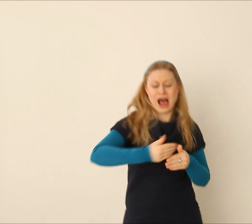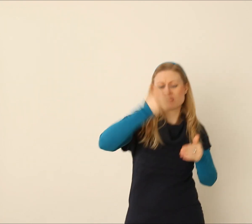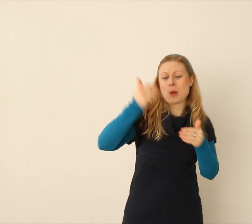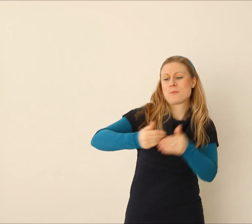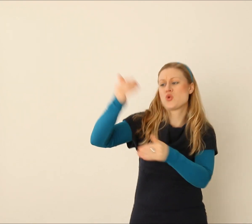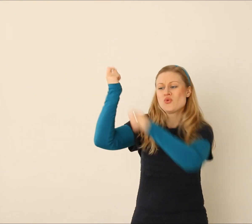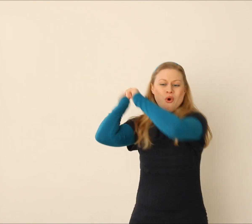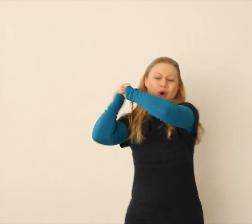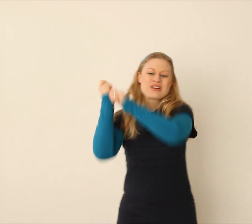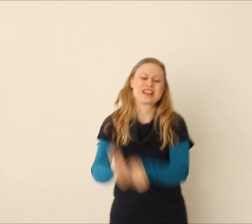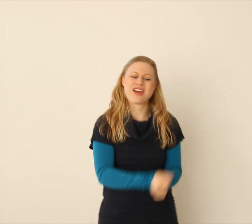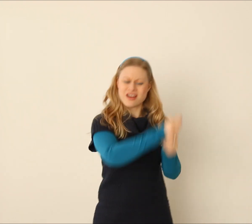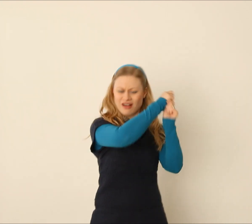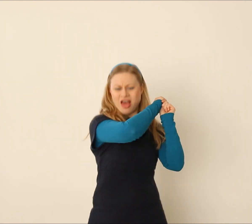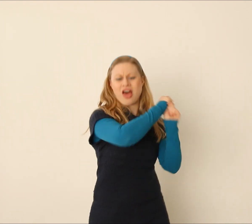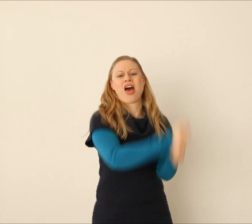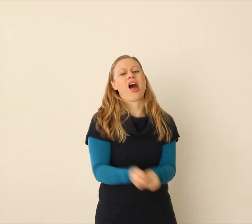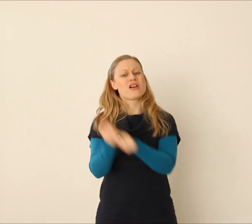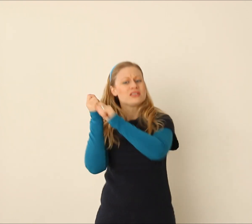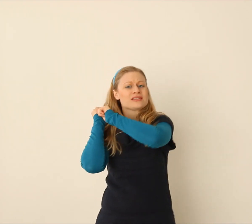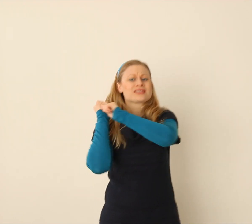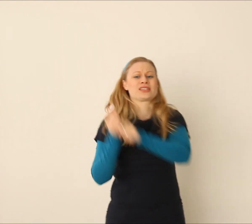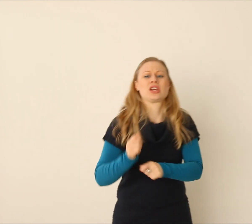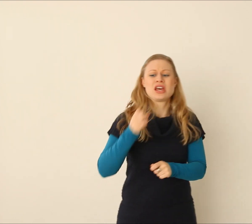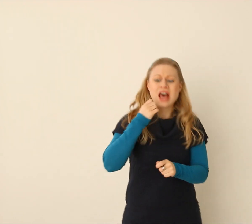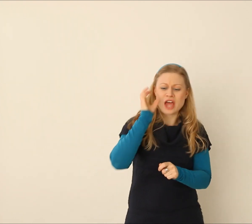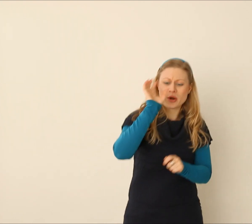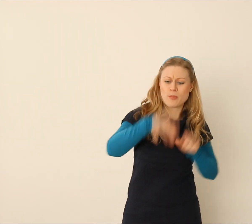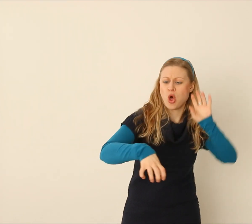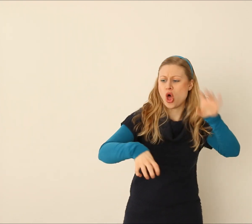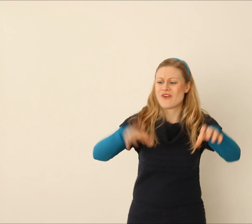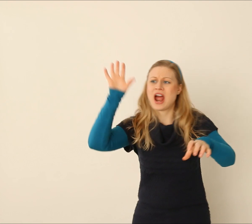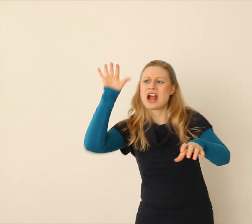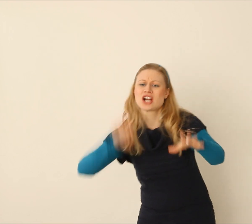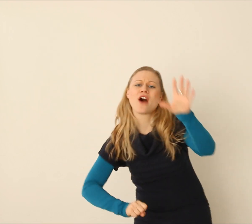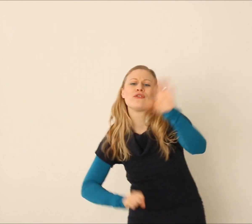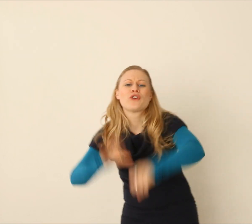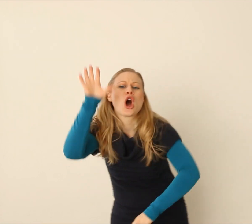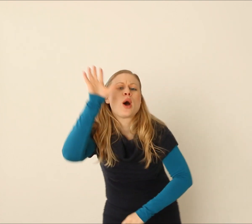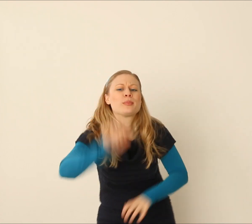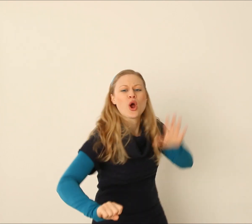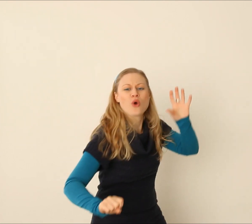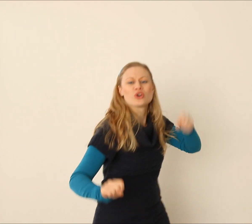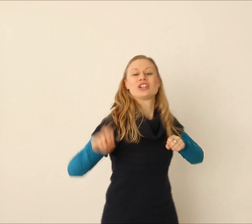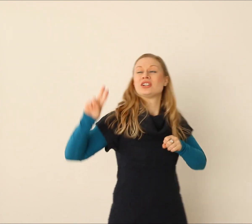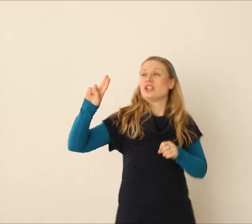Elke muur wordt neergehaald, ieder bolwerk afgebroken.